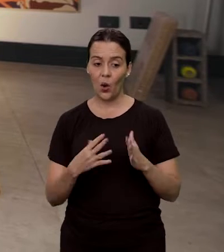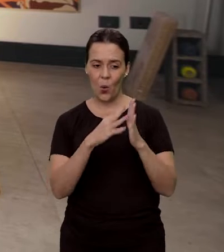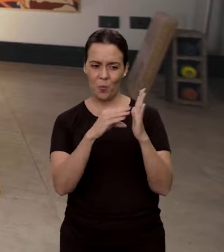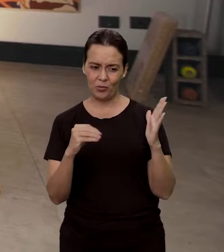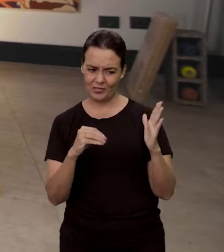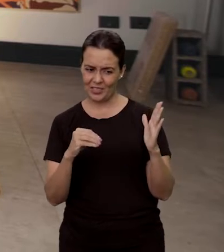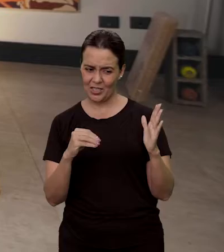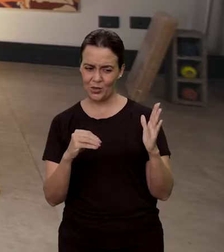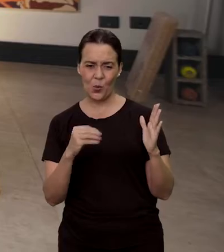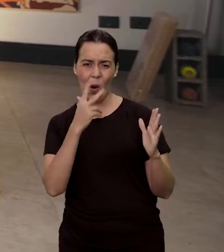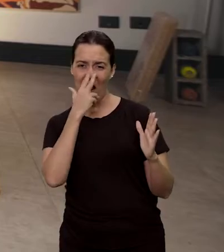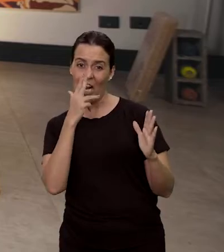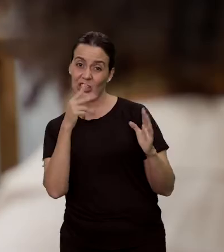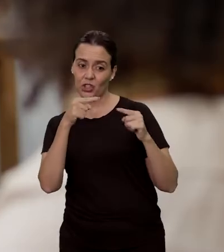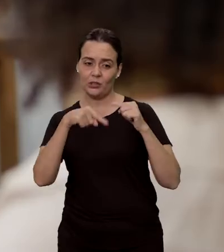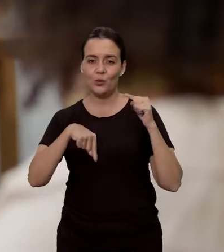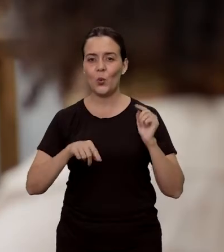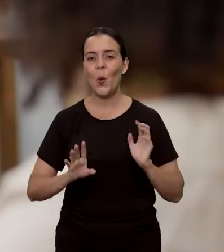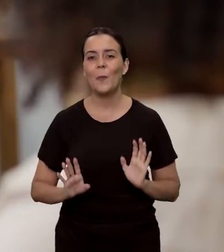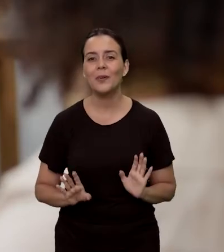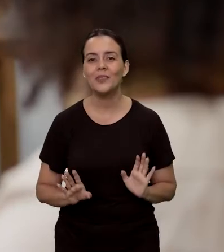o que não atende esse modelo de filosofia, o que não atende esse modelo